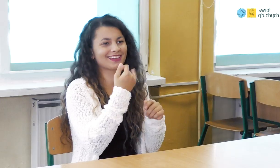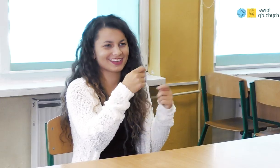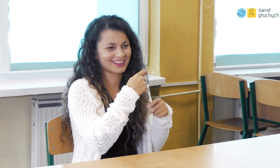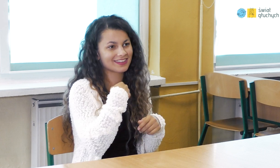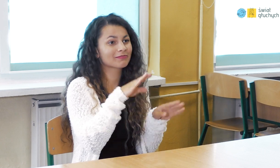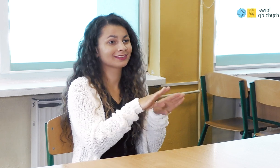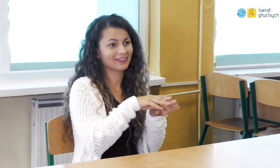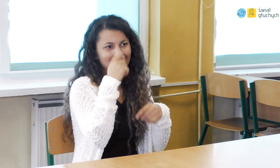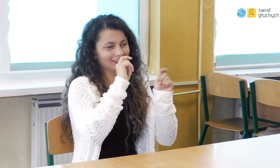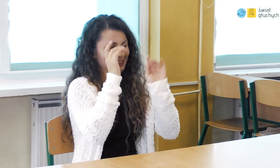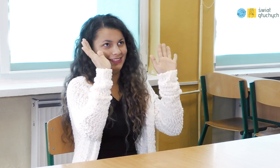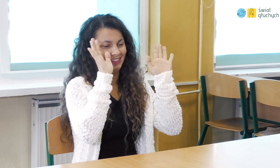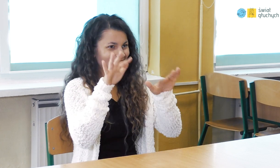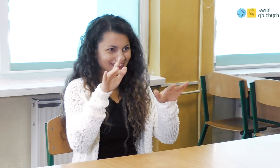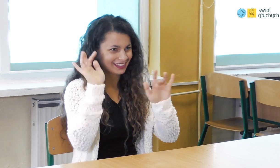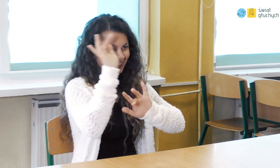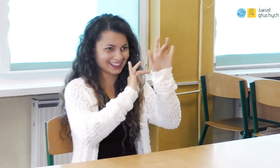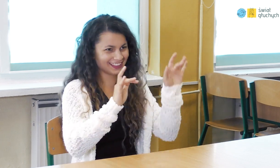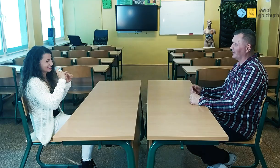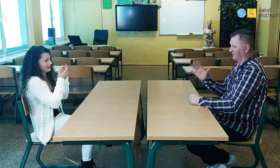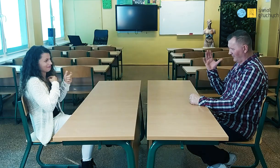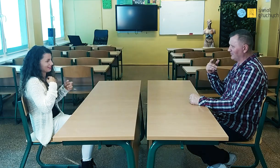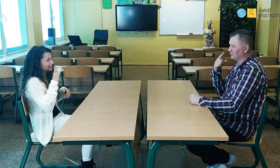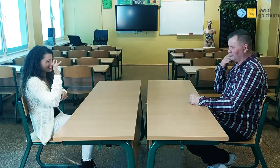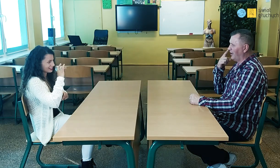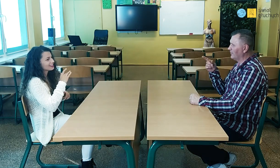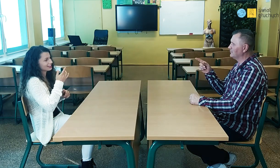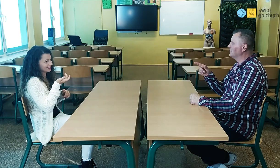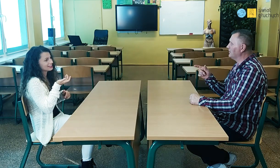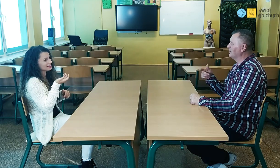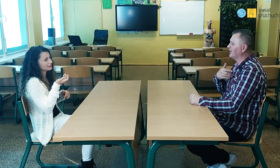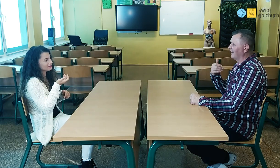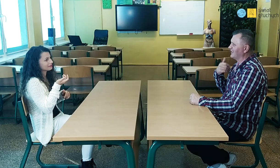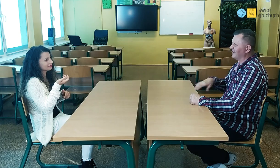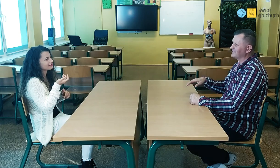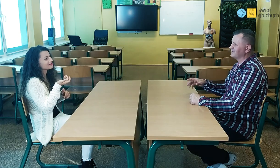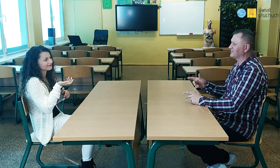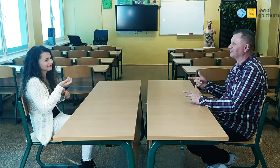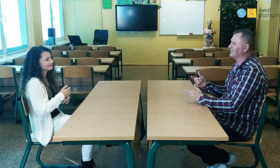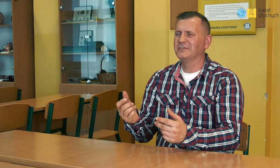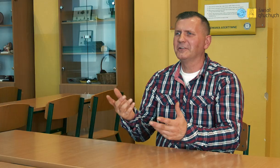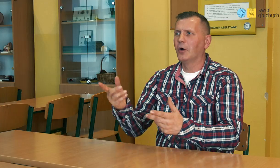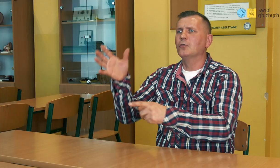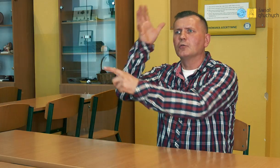Ja cały czas jeździłam. W podstawówce jeździłam po całej Polsce Słyszałem o konkursach. Nie chciałem na nie jeździć.